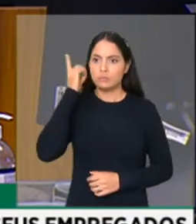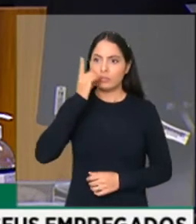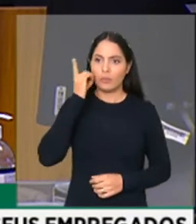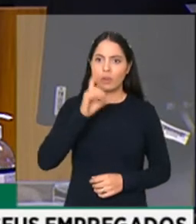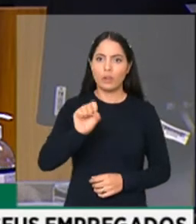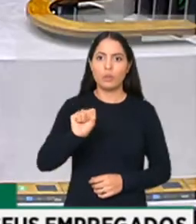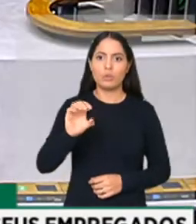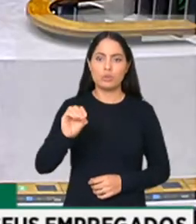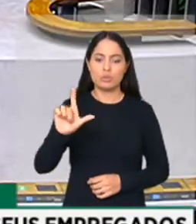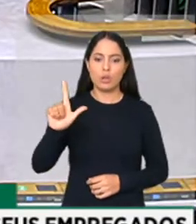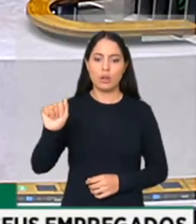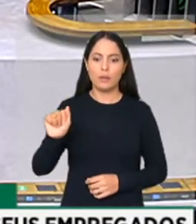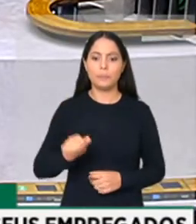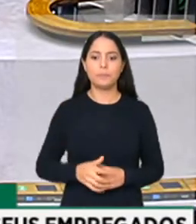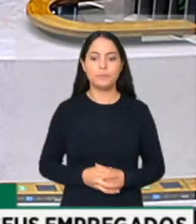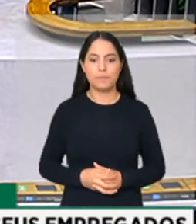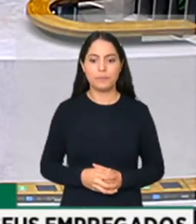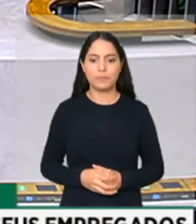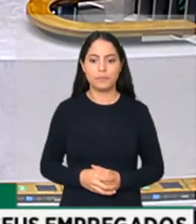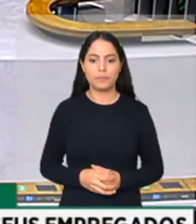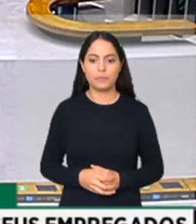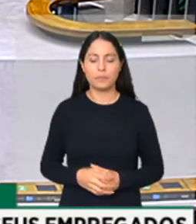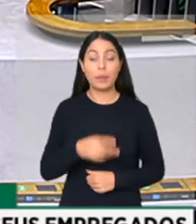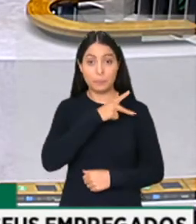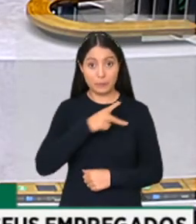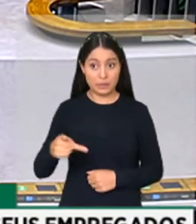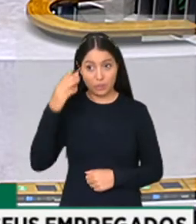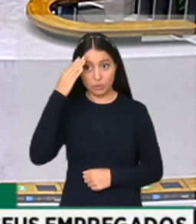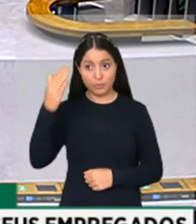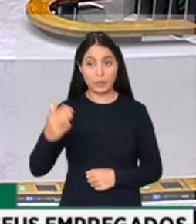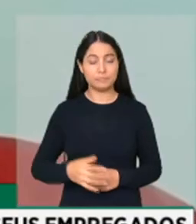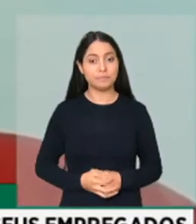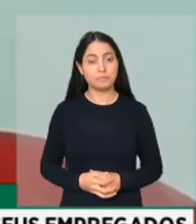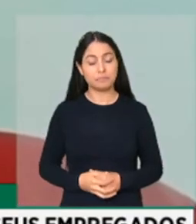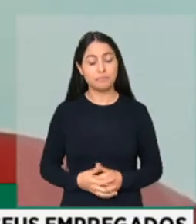PRESIDENTE. [PRESIDENTE]: DEPUTADO SOLLA. [DEPUTADO]: OBRIGADO, PRESIDENTE. NÓS ESTAMOS VIVENDO TEMPOS